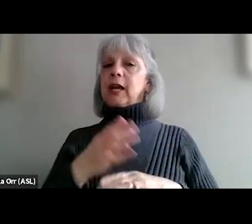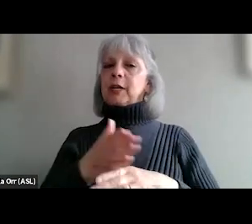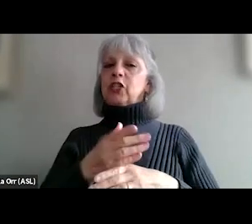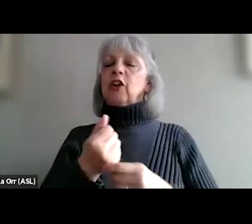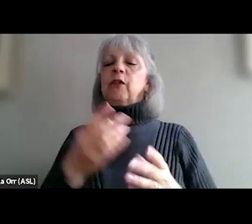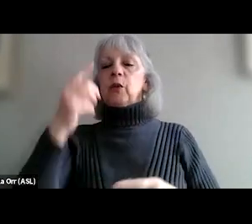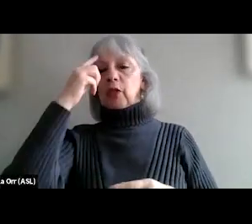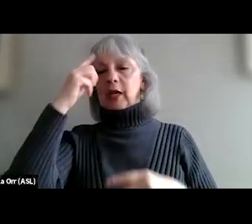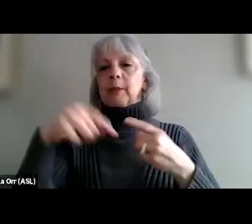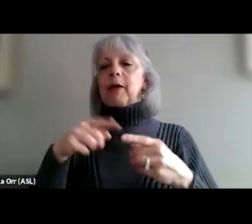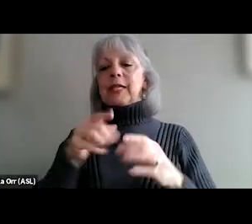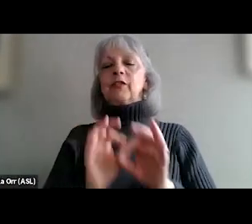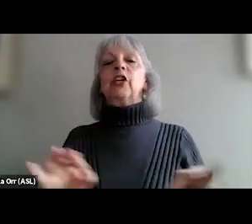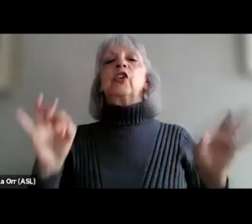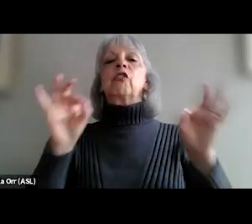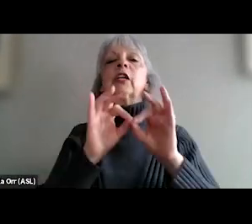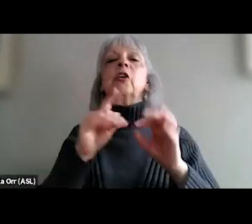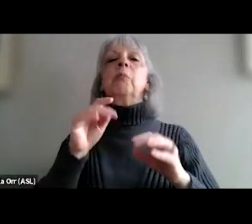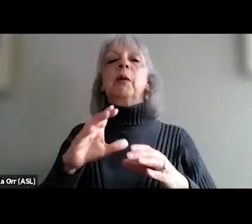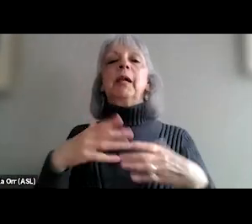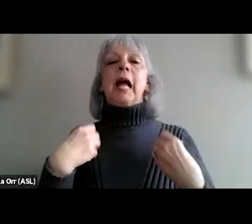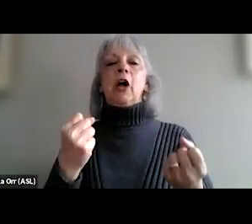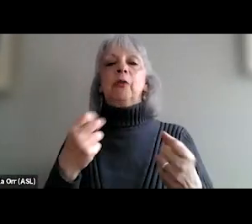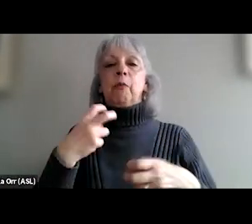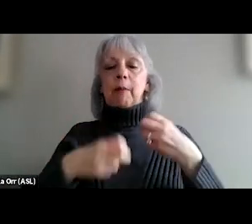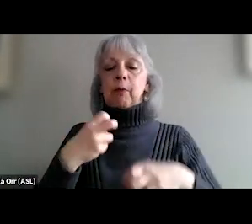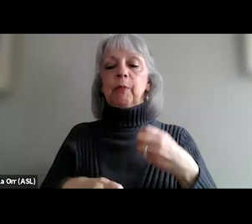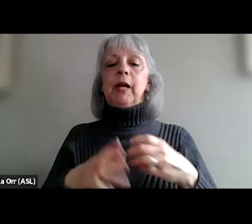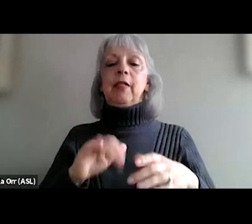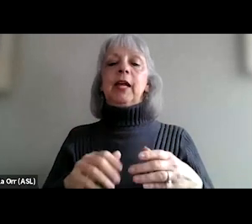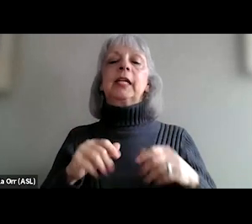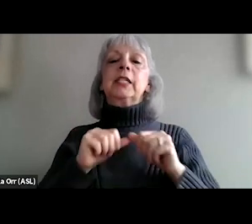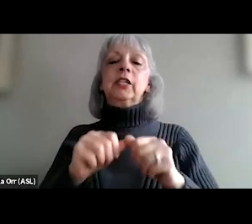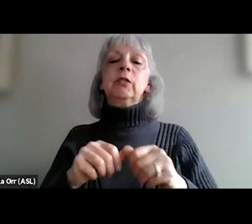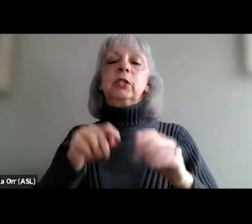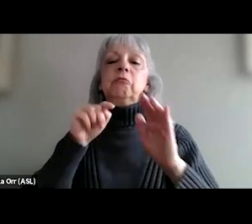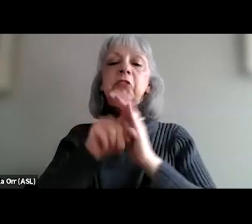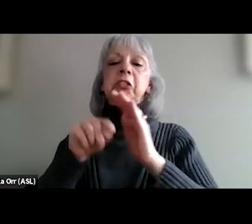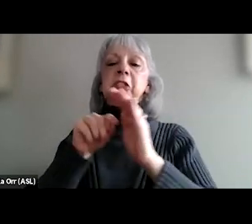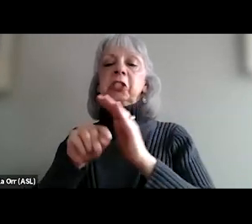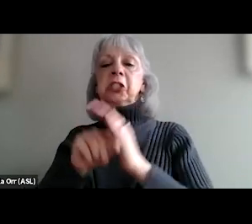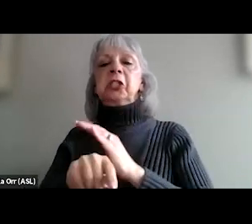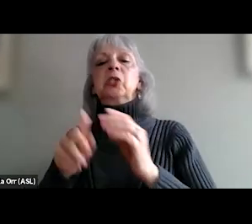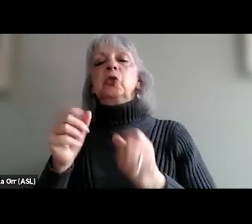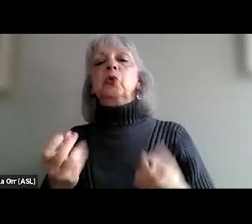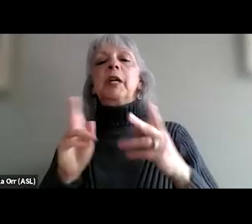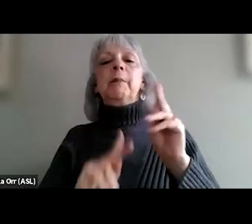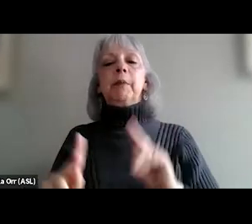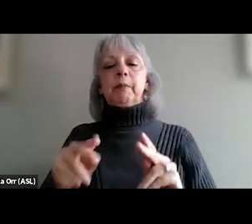sobre este problema tan importante de salud pública que sigue cobrando la vida de demasiadas personas en nuestro país.